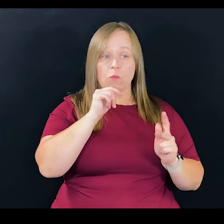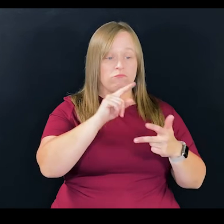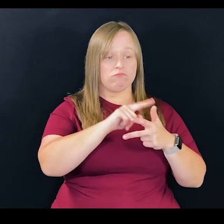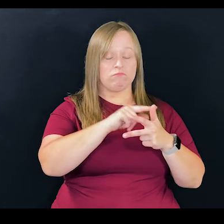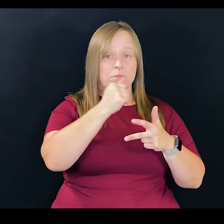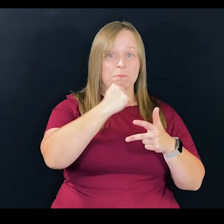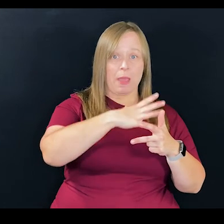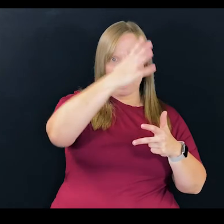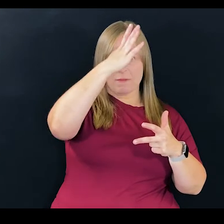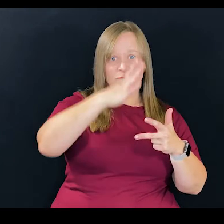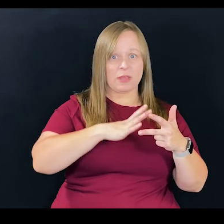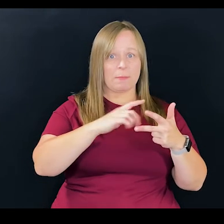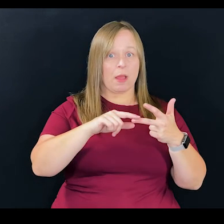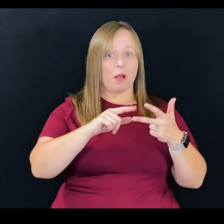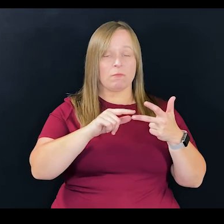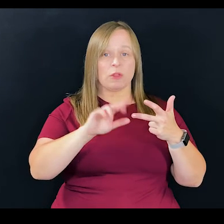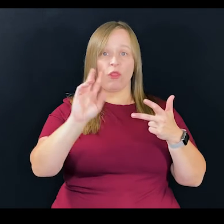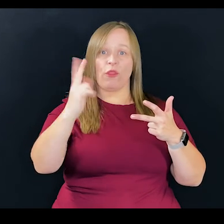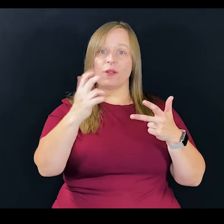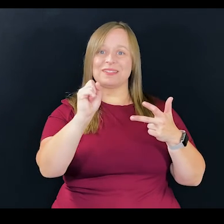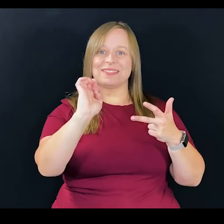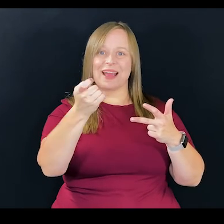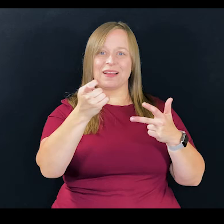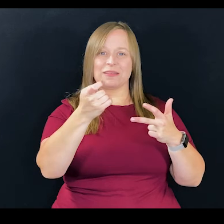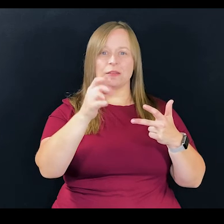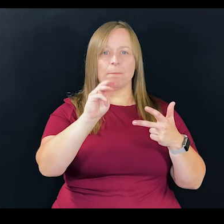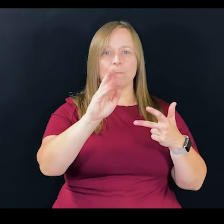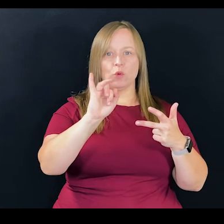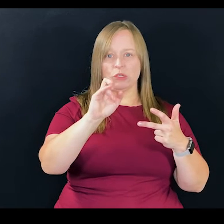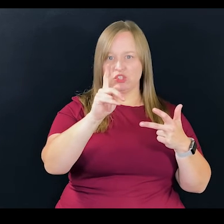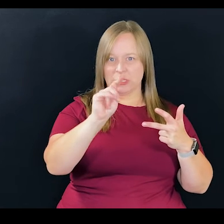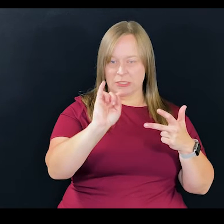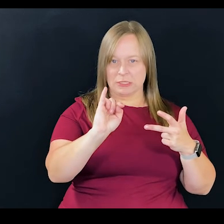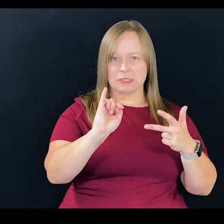que consideran como el tercer sexo, y ellos les llaman Muxes.